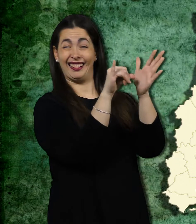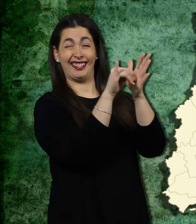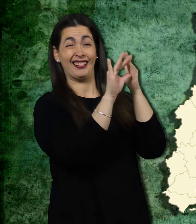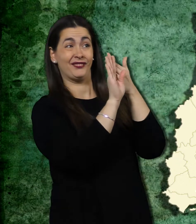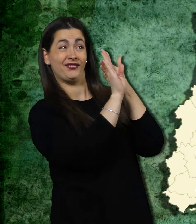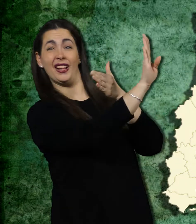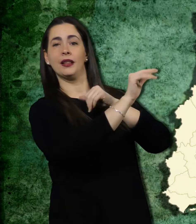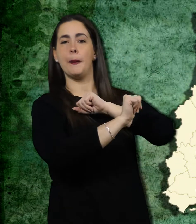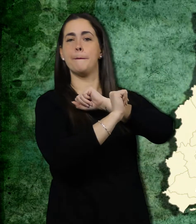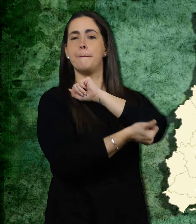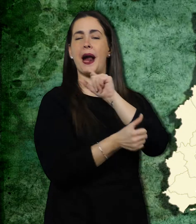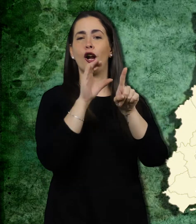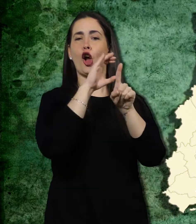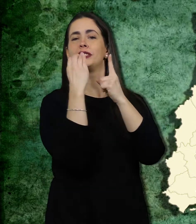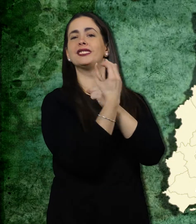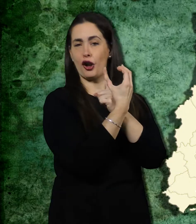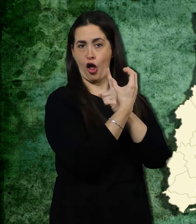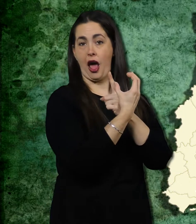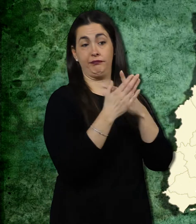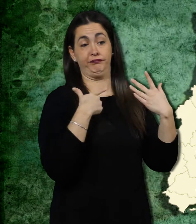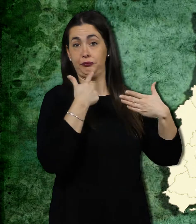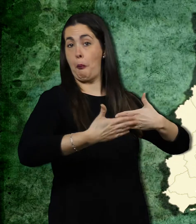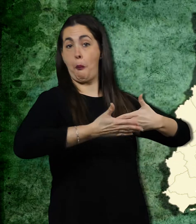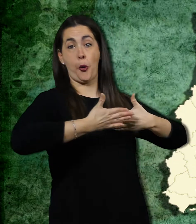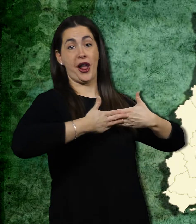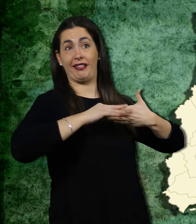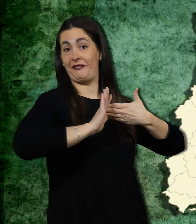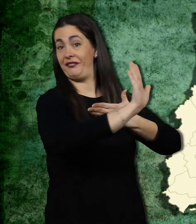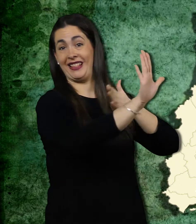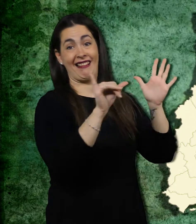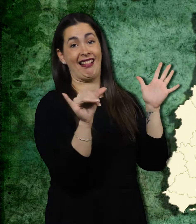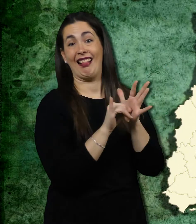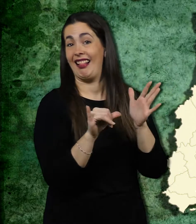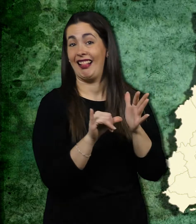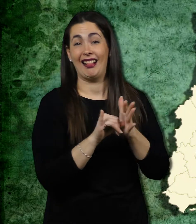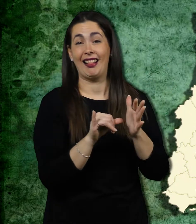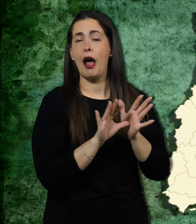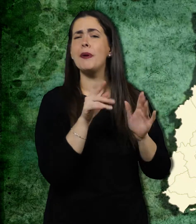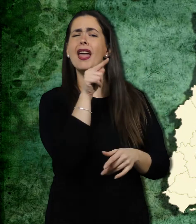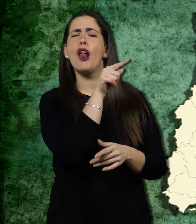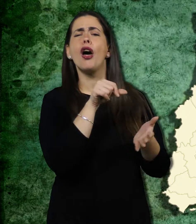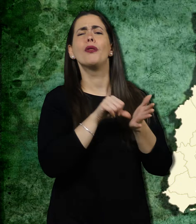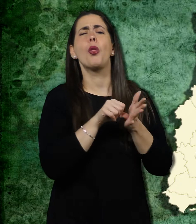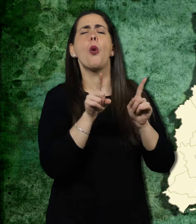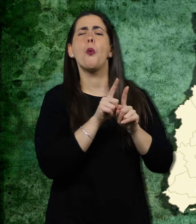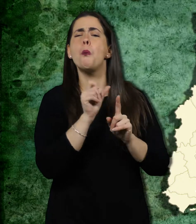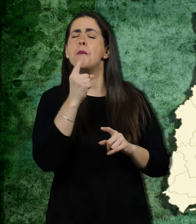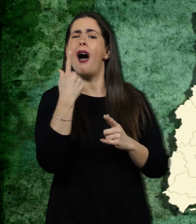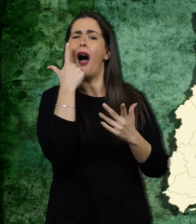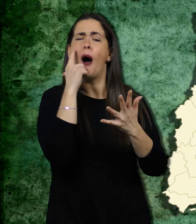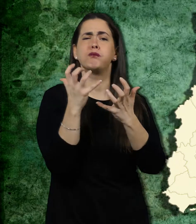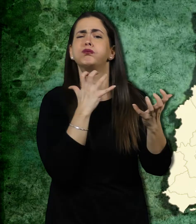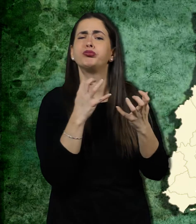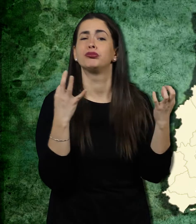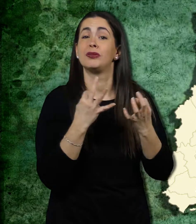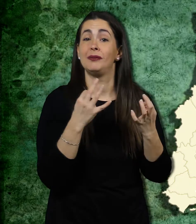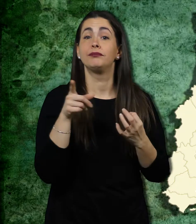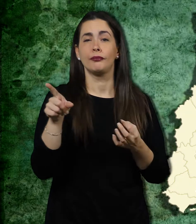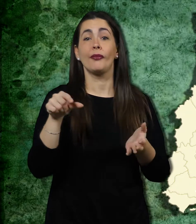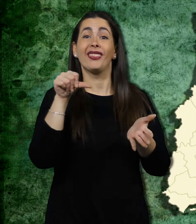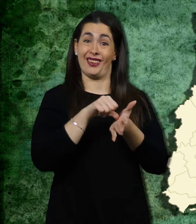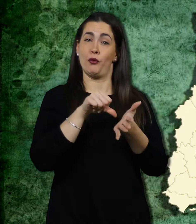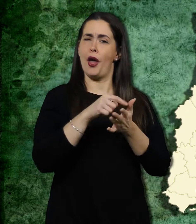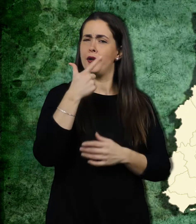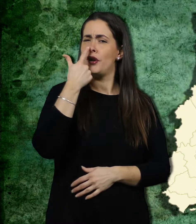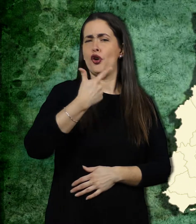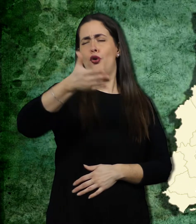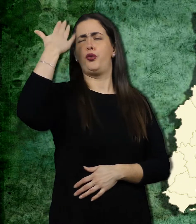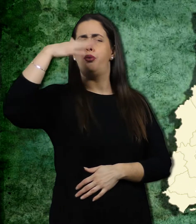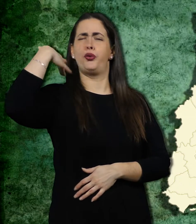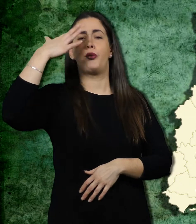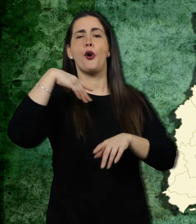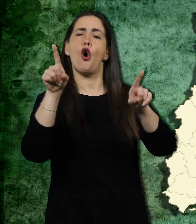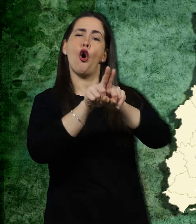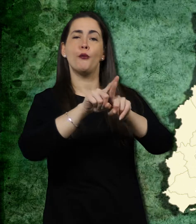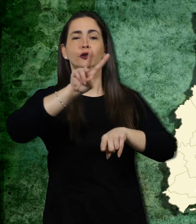Destacat: A les portes del Parc de Collserola, aquesta ciutat que va ser destinació de segona residència